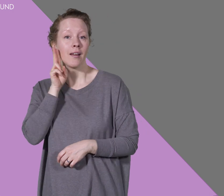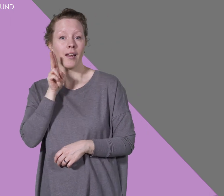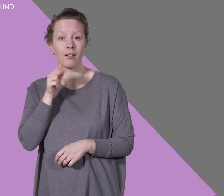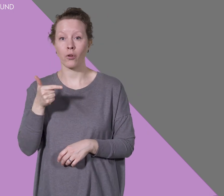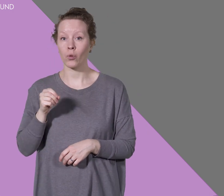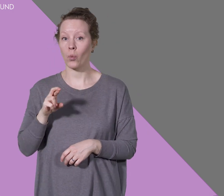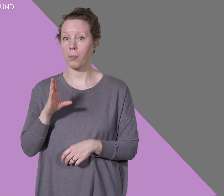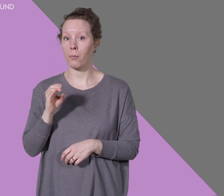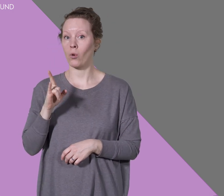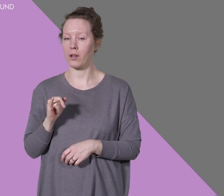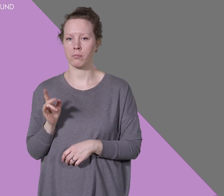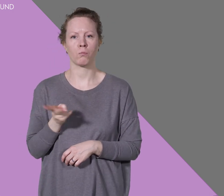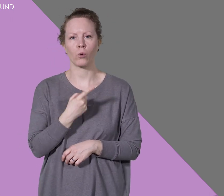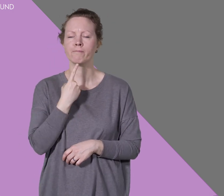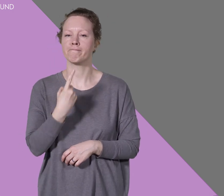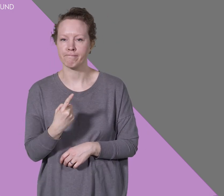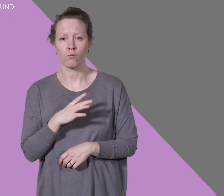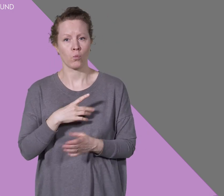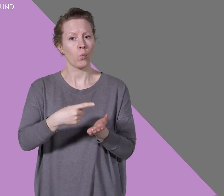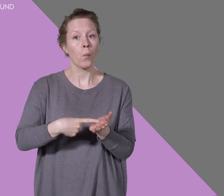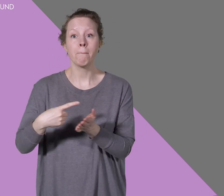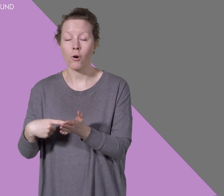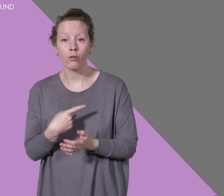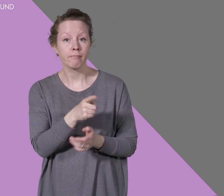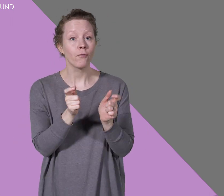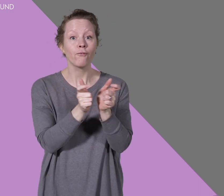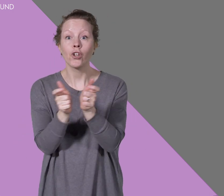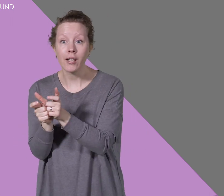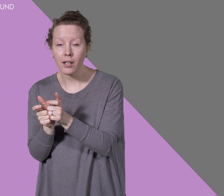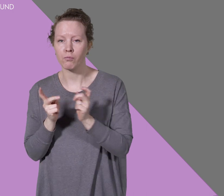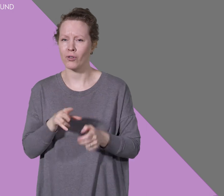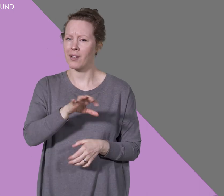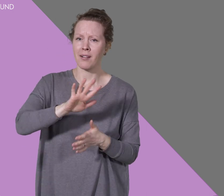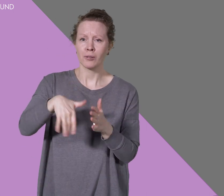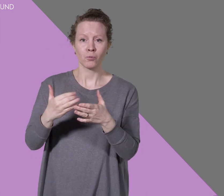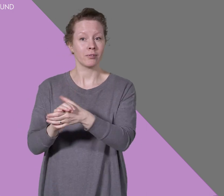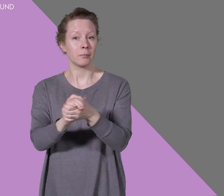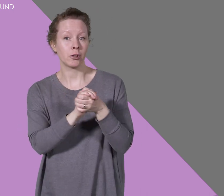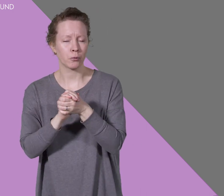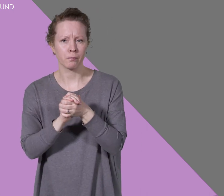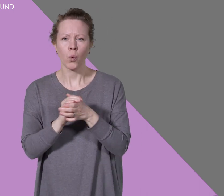och Helena Torboli framförde en utmaning till föreningarna och hela gemenskapen: